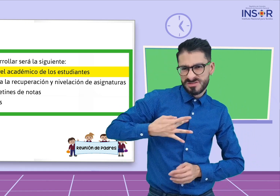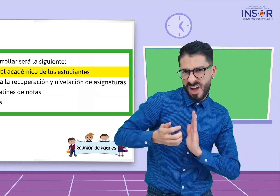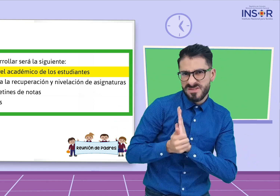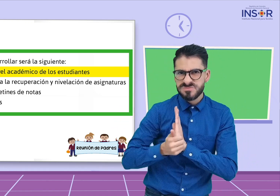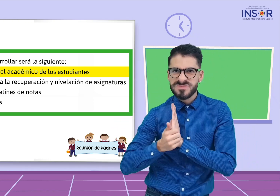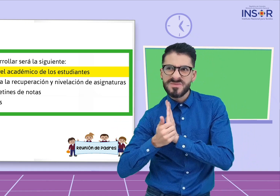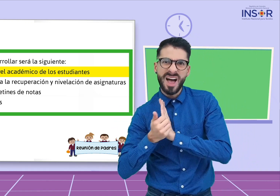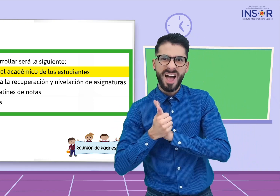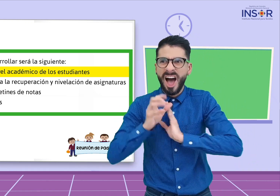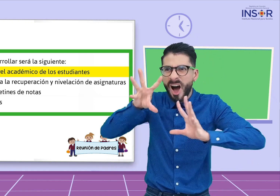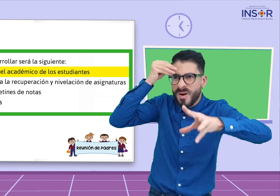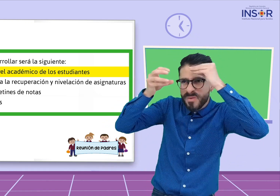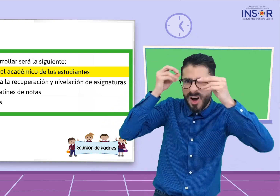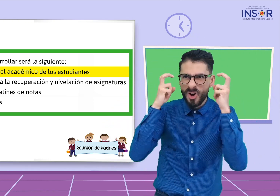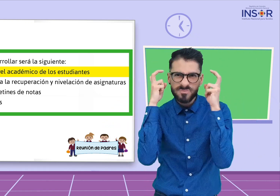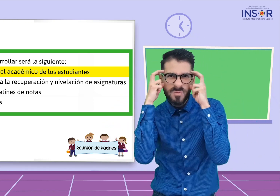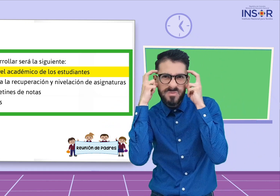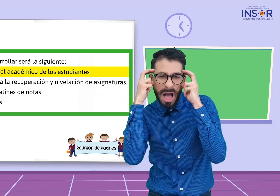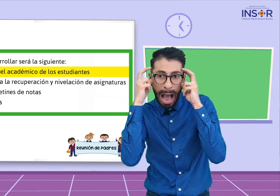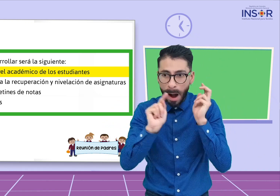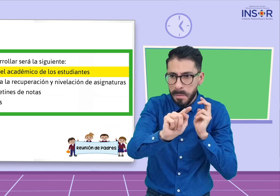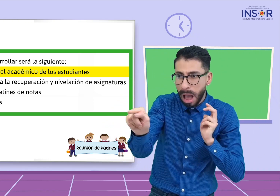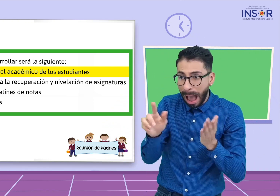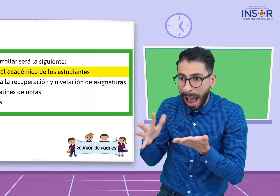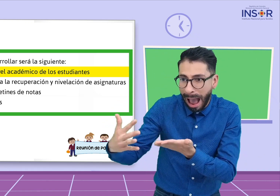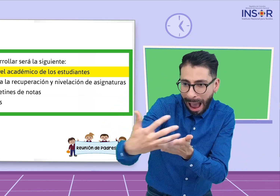sus habilidades, competencias y cómo están adquiriendo los conocimientos.